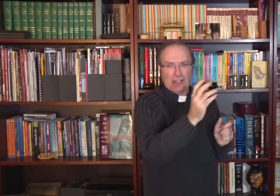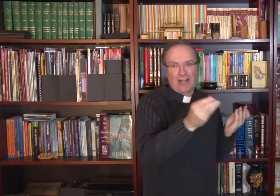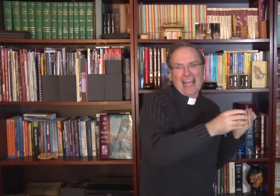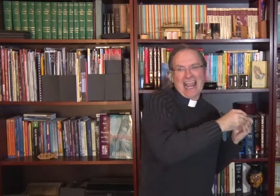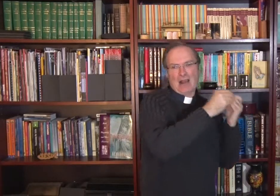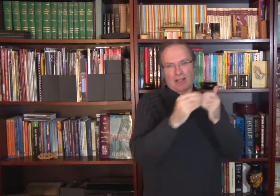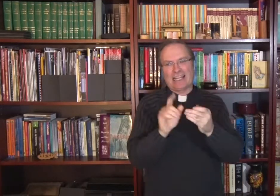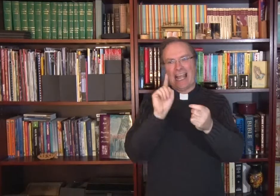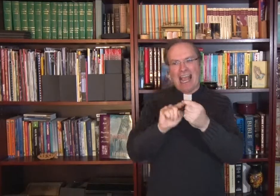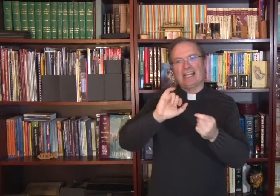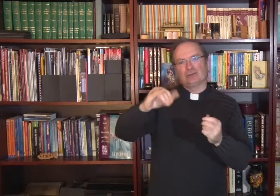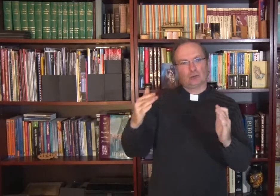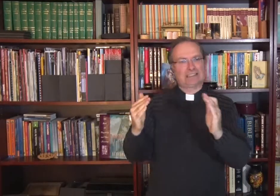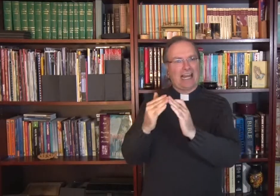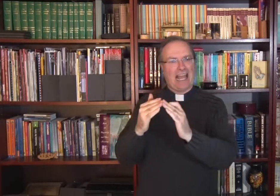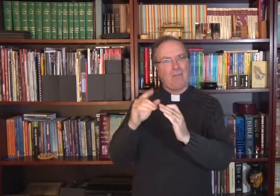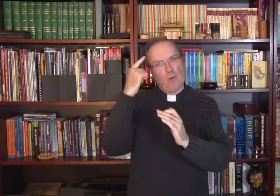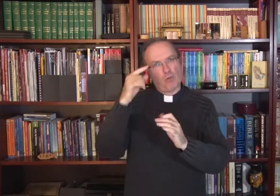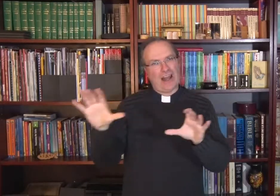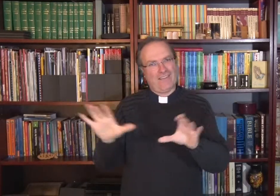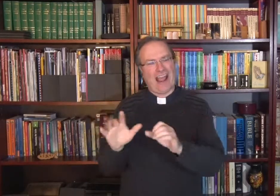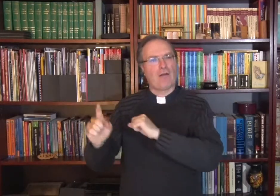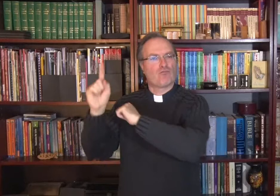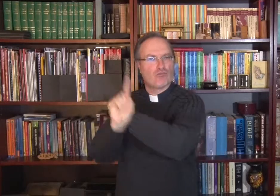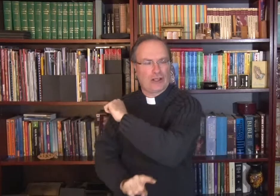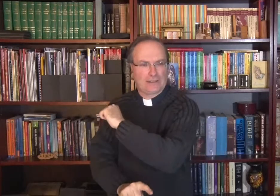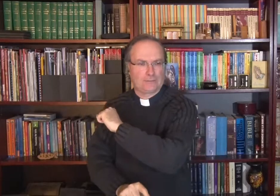et de les ramener à Jérusalem pour les faire punir.